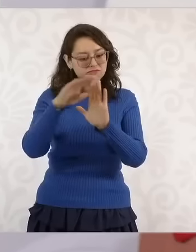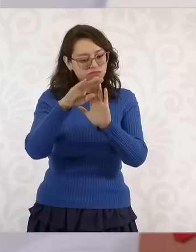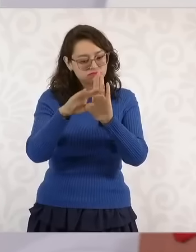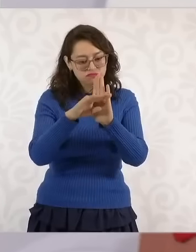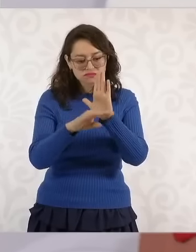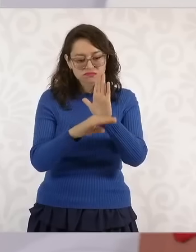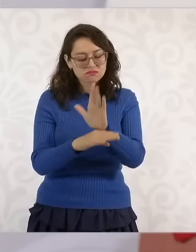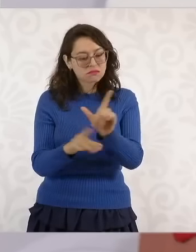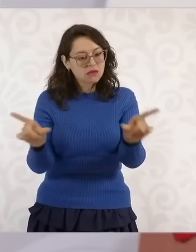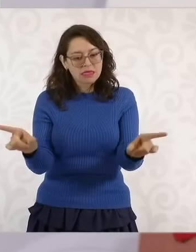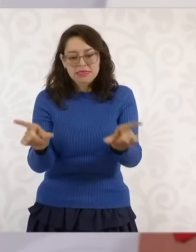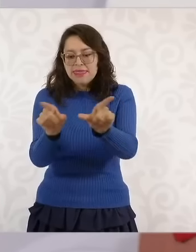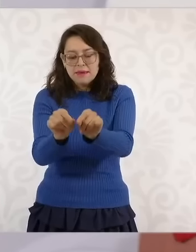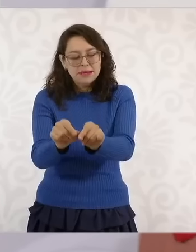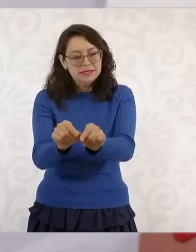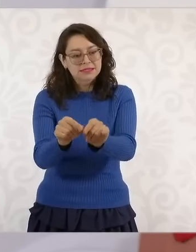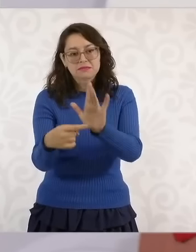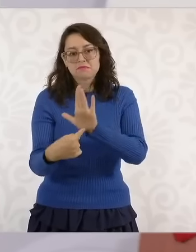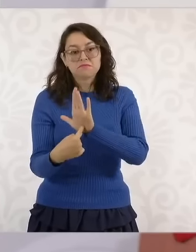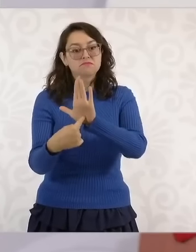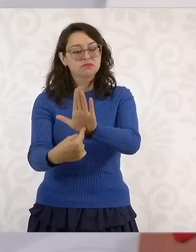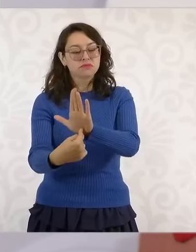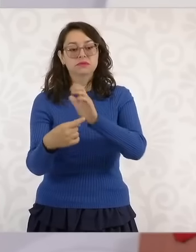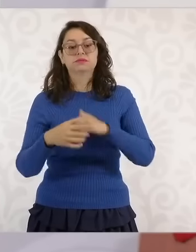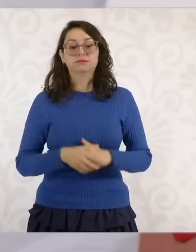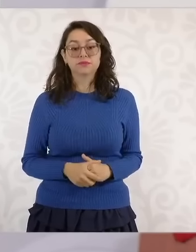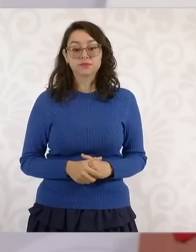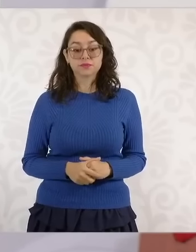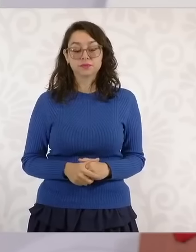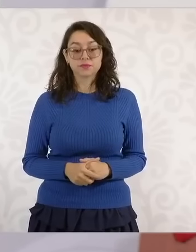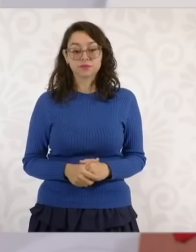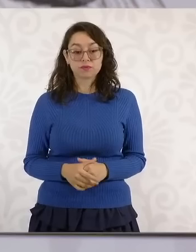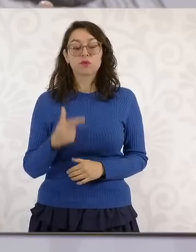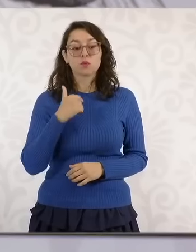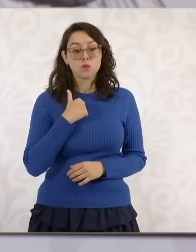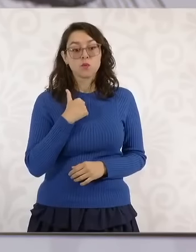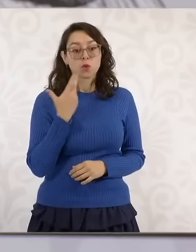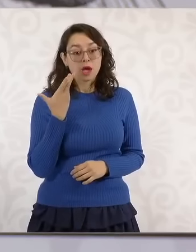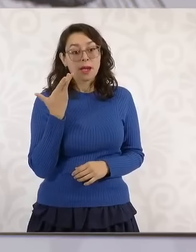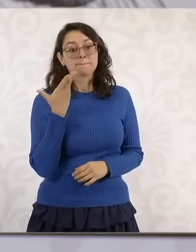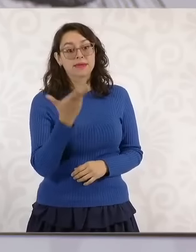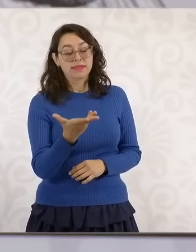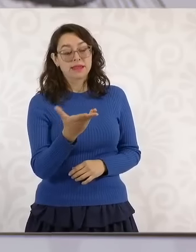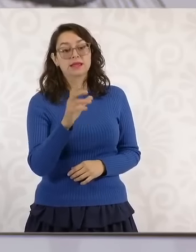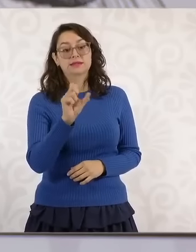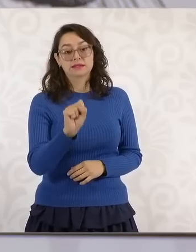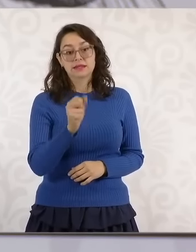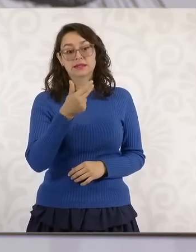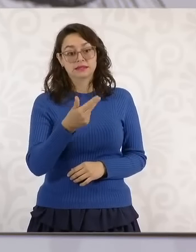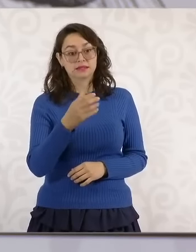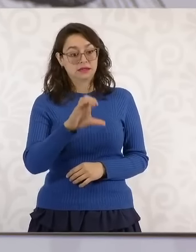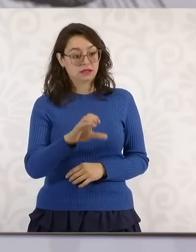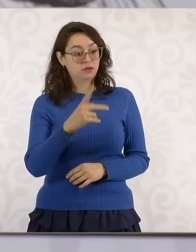Entonces, la siguiente información yo le voy a pedir a la Secretaría de Hacienda y al SAT